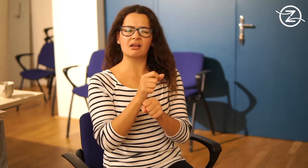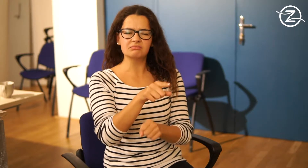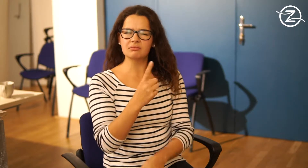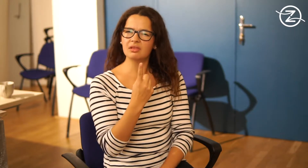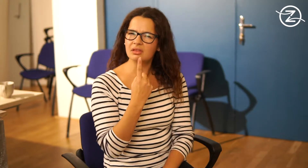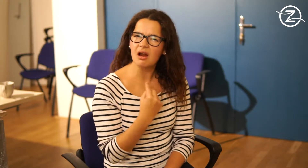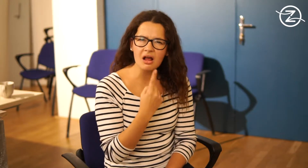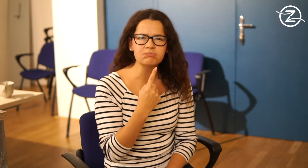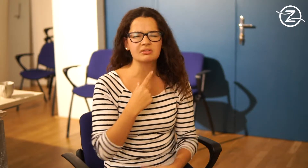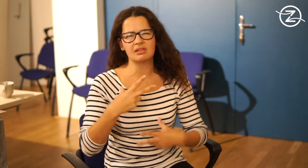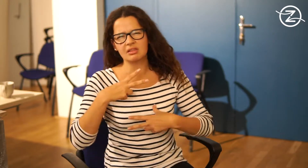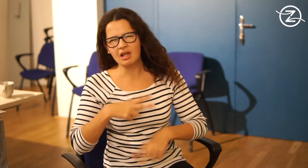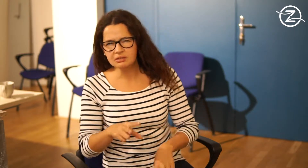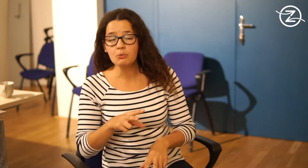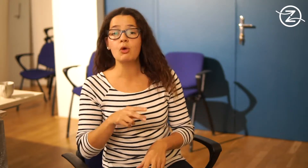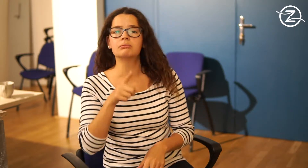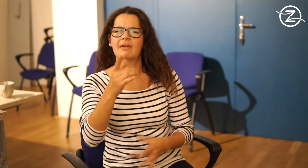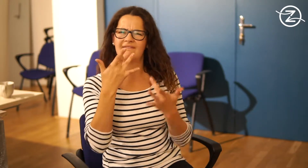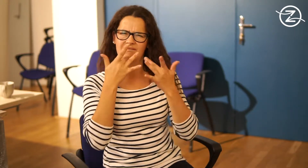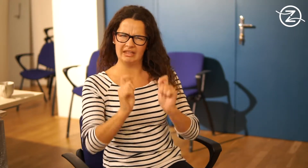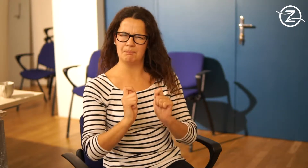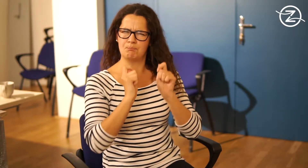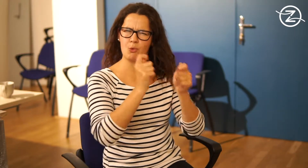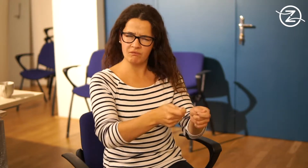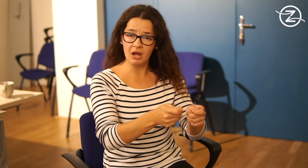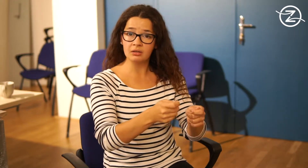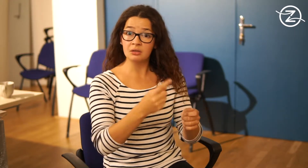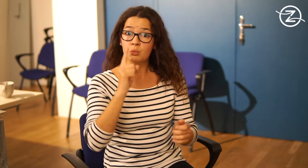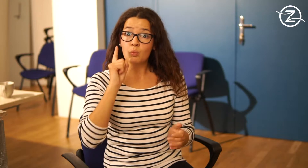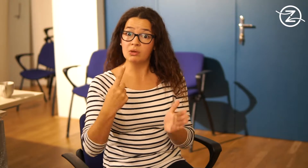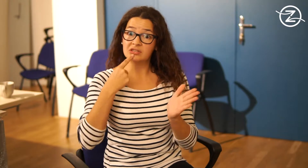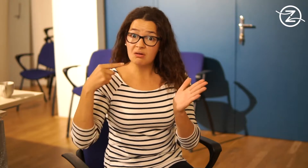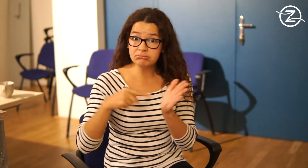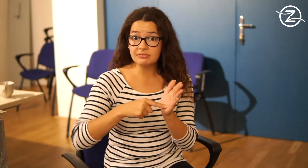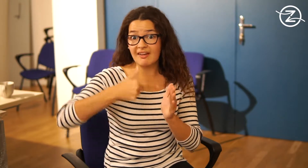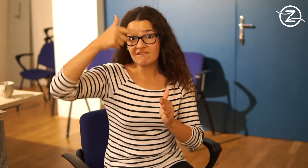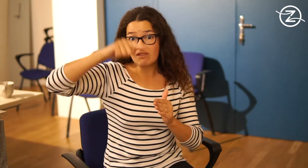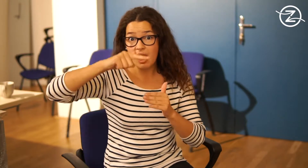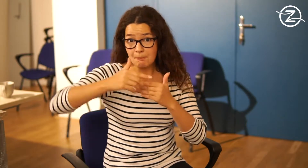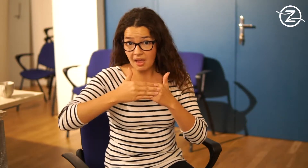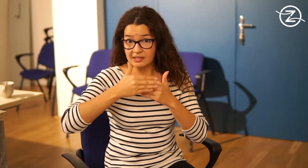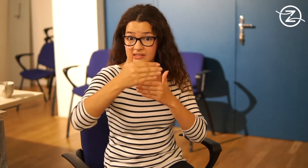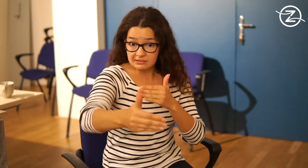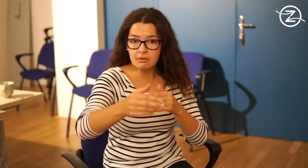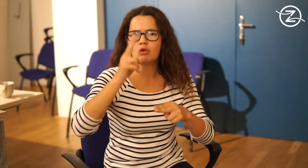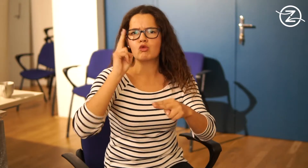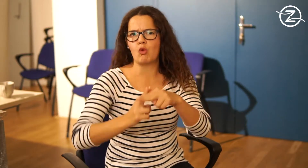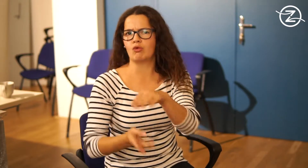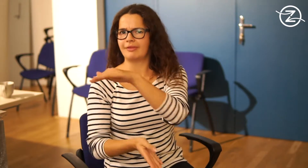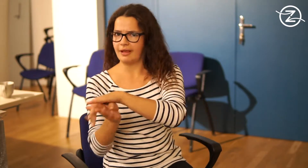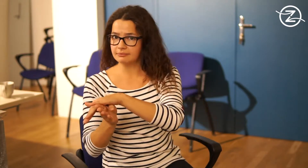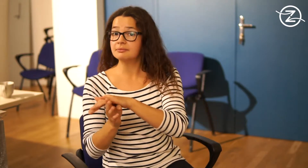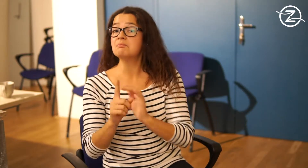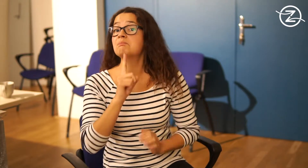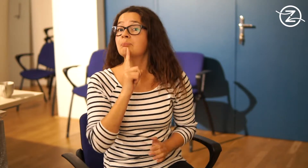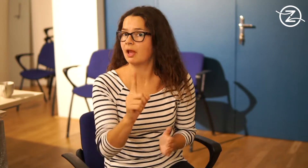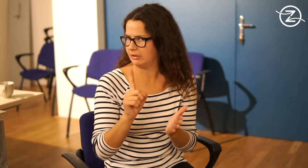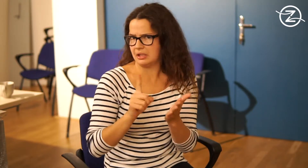Když se vám v práci nelíbí nebo jste nespokojeni a chcete dát výpověď, nemusíte nutně dodržet dvouměsíční výpovědní lhůtu.